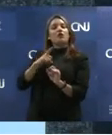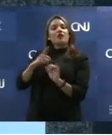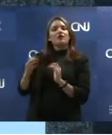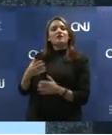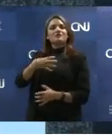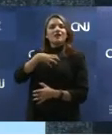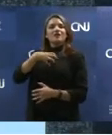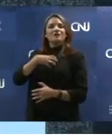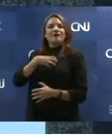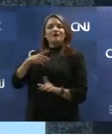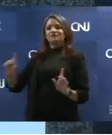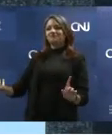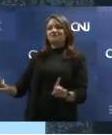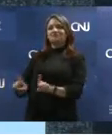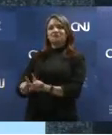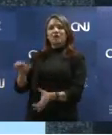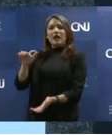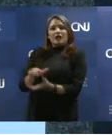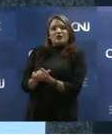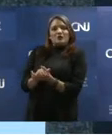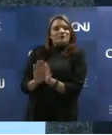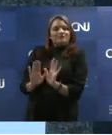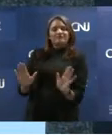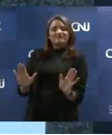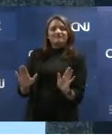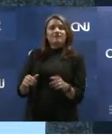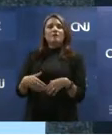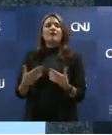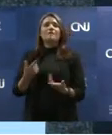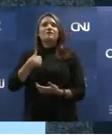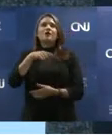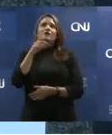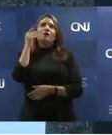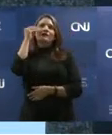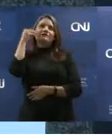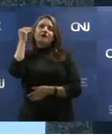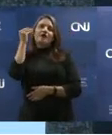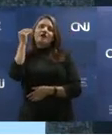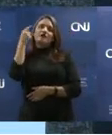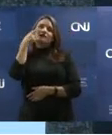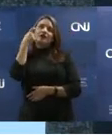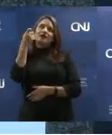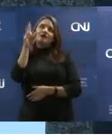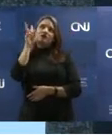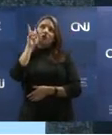que tive uma experiência muito interessante quando, numa pesquisa realizada